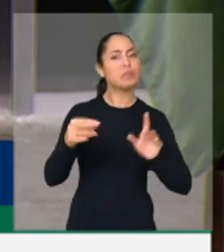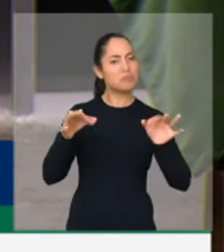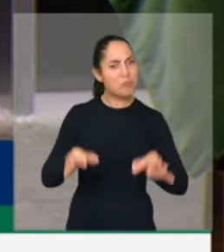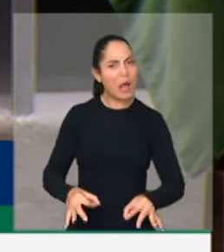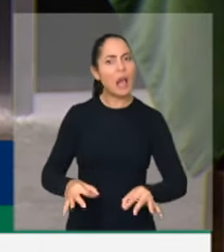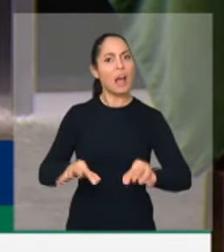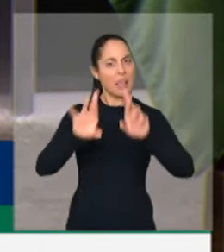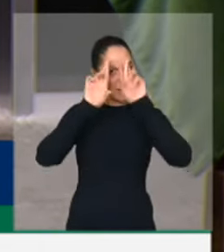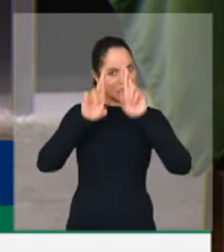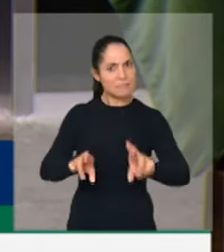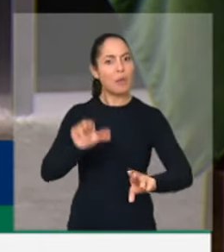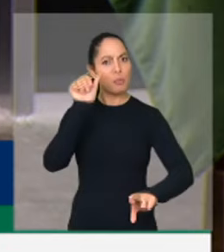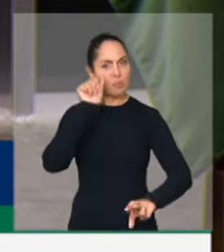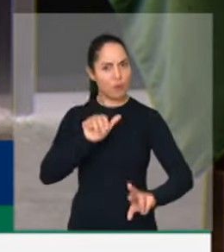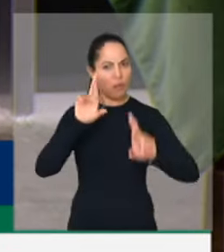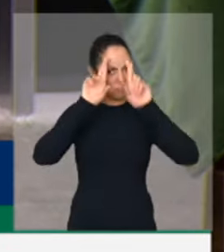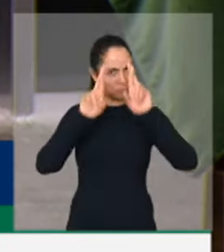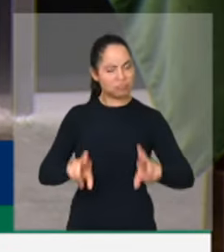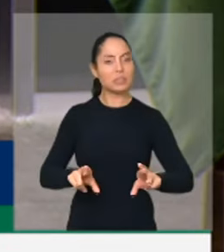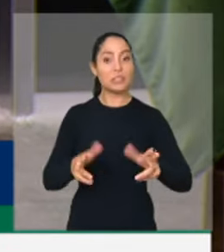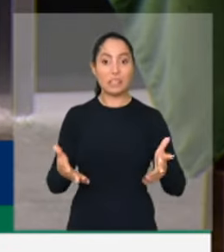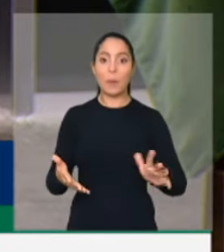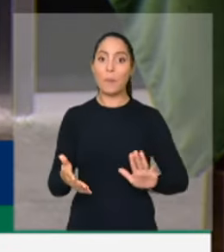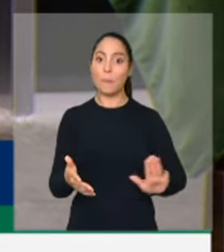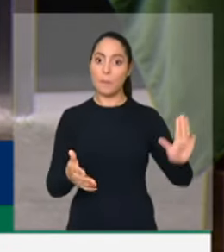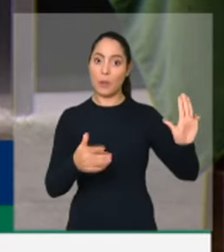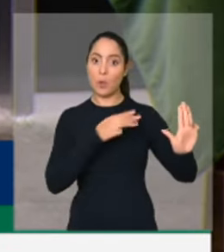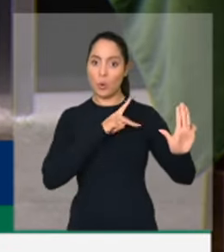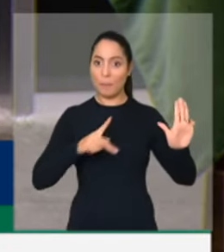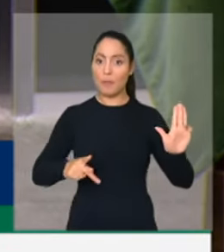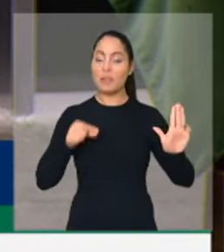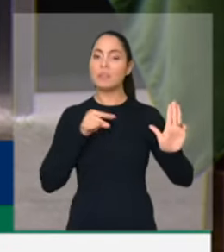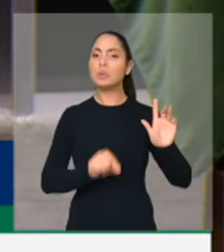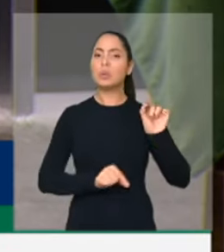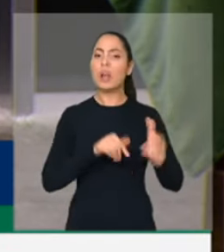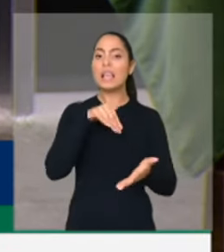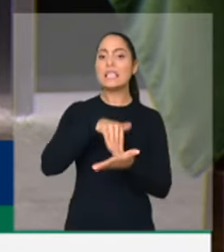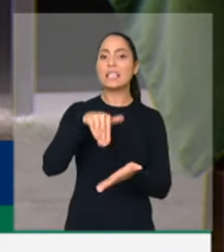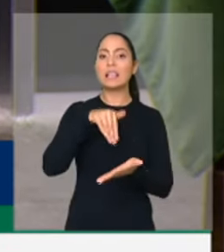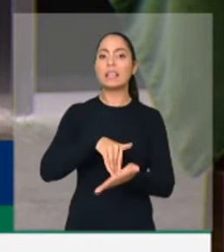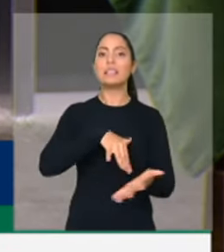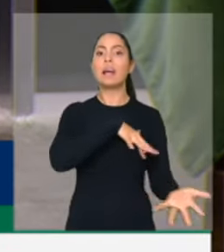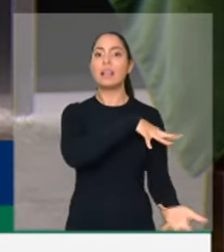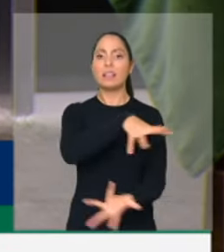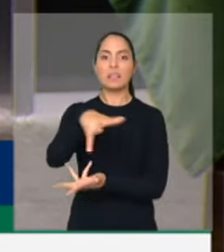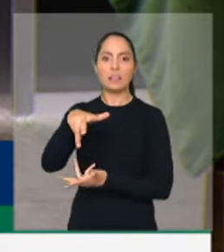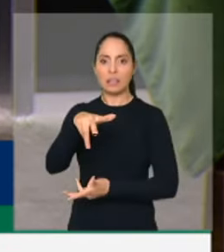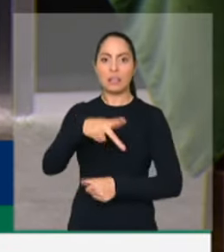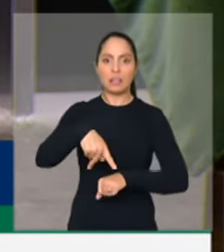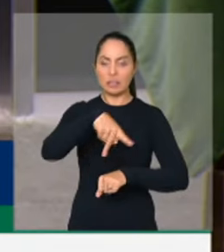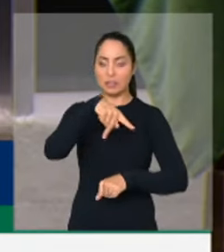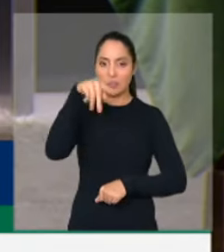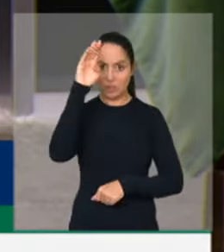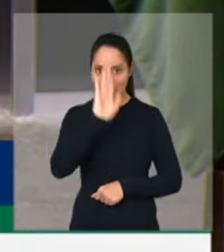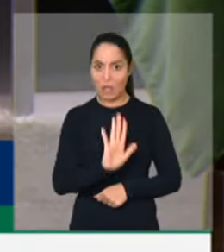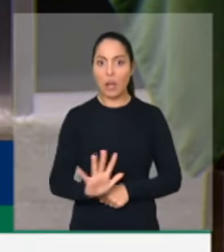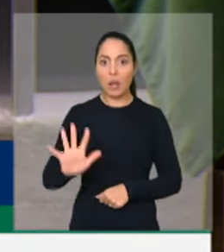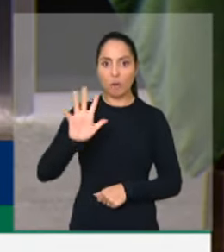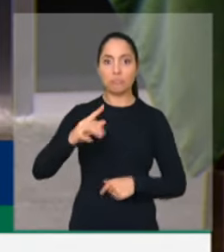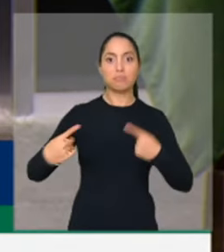MUITO PARA AS MULHERES E RESPEITOU AS MULHERES DESSE É O PRESIDENTE DA SECRETARIA NACIONAL DE POLÍTICAS PÚBLICAS PARA AS MULHERES. É O PRESIDENTE DA LEI MARIA DA PENHA, É O PRESIDENTE DO BOLSA FAMÍLIA, O PRESIDENTE